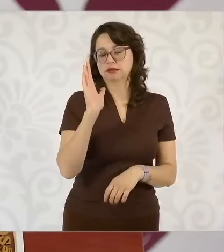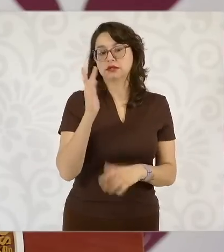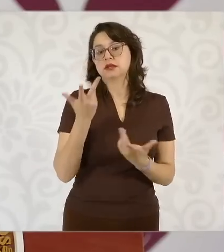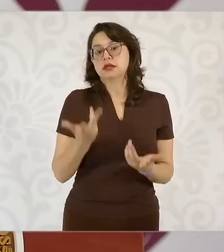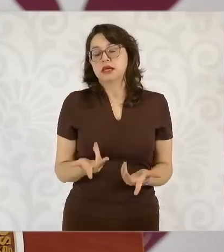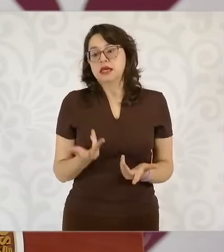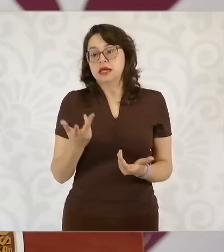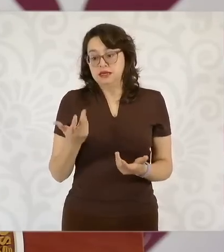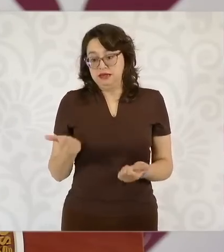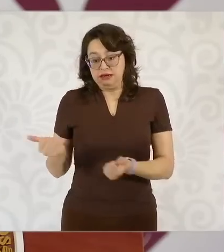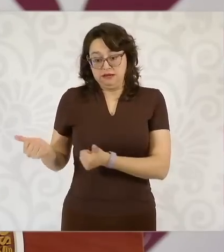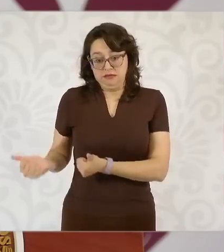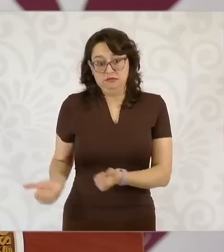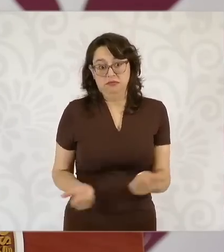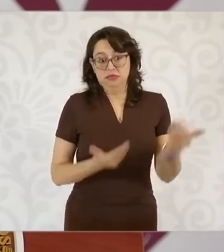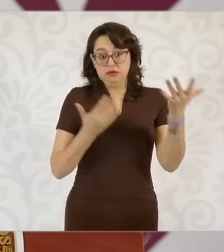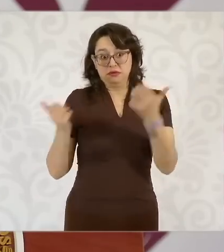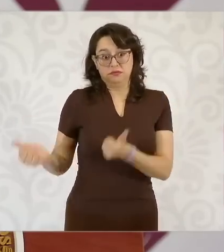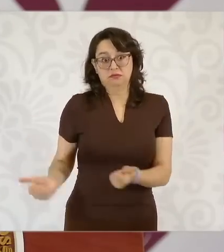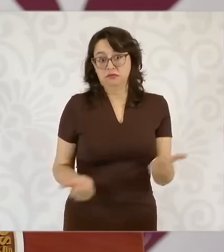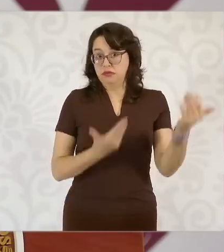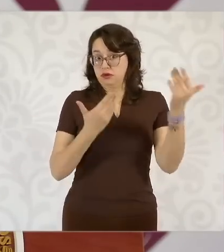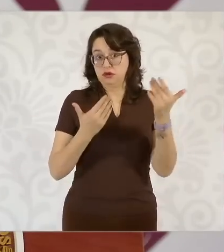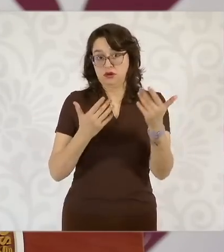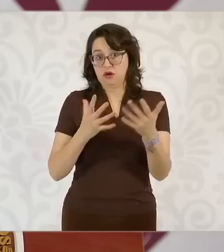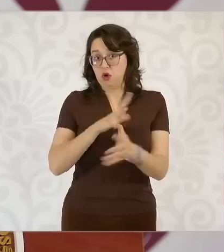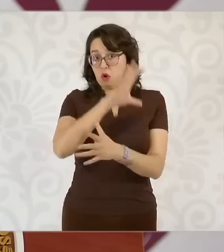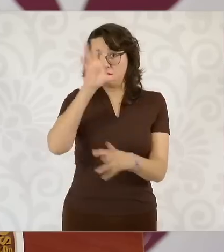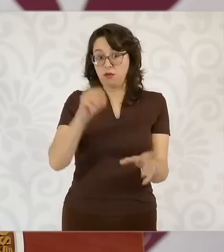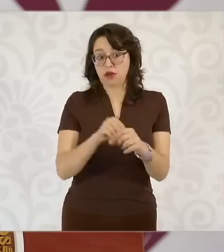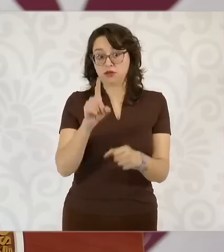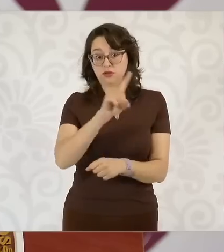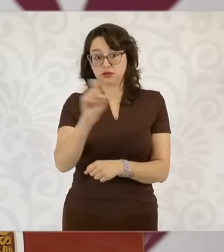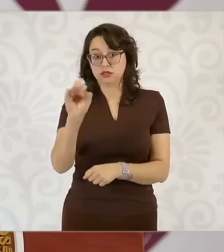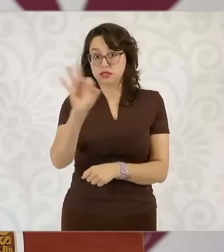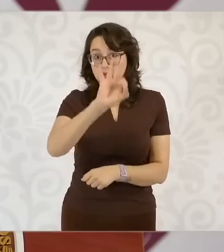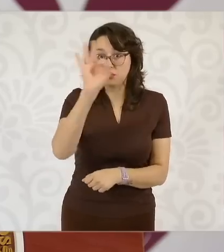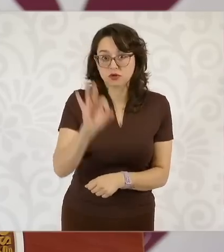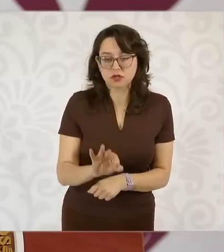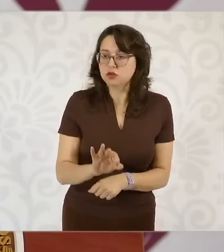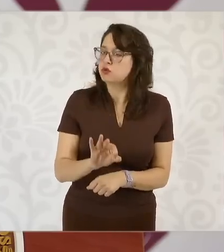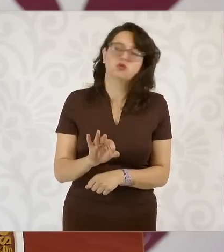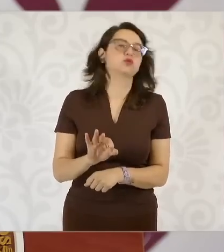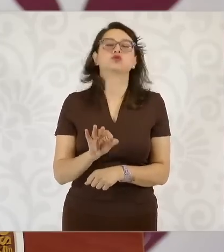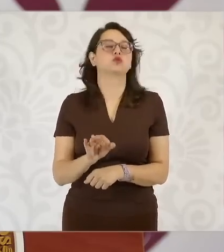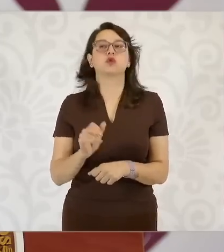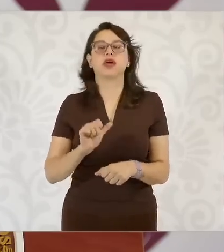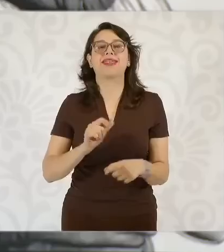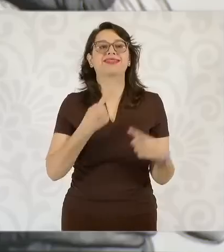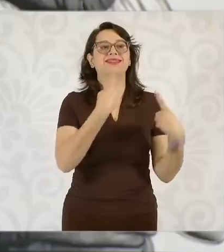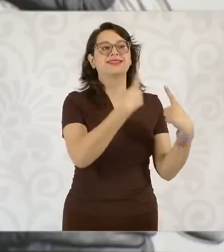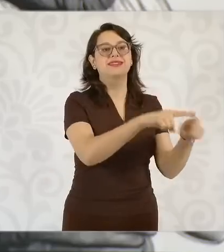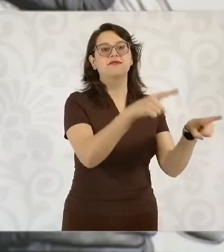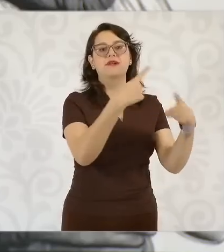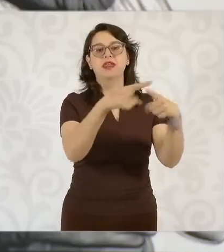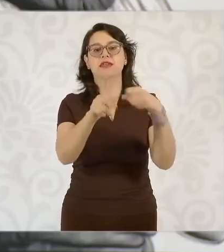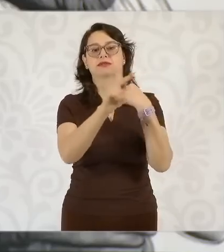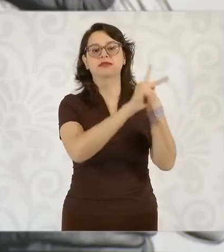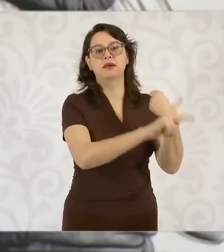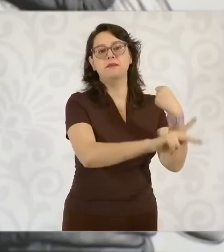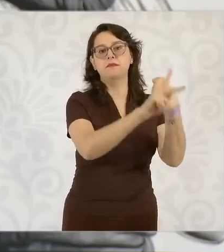qui decir que no es que aquí se fabriquen los automóviles completos y se envíen exportados a